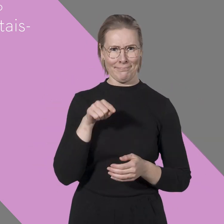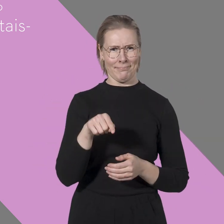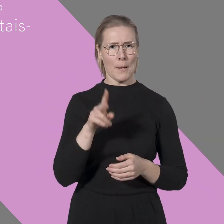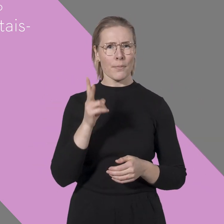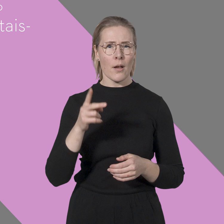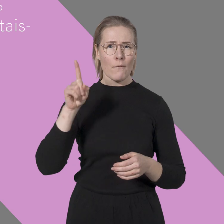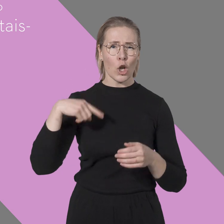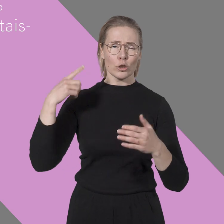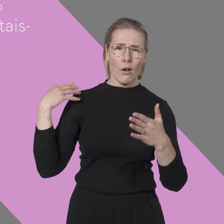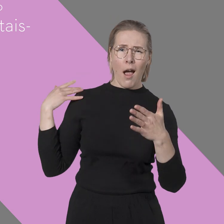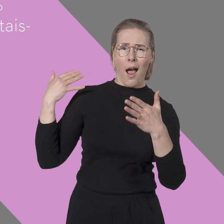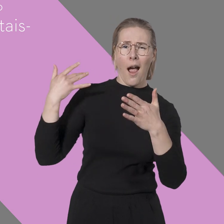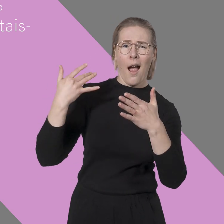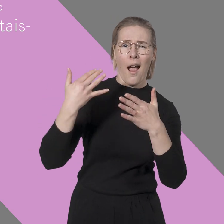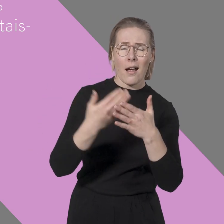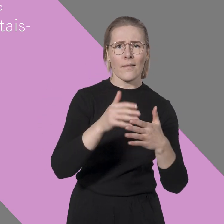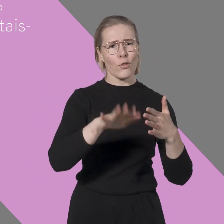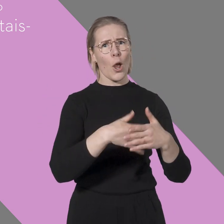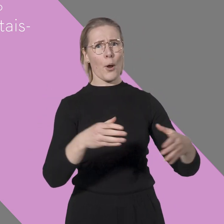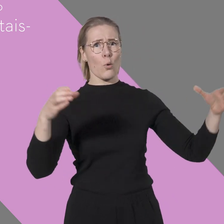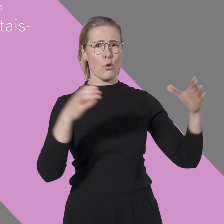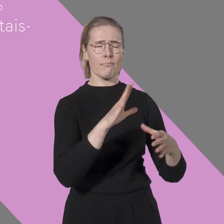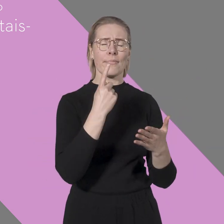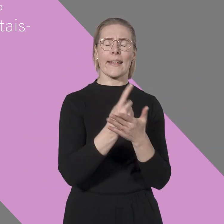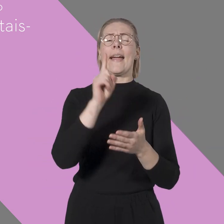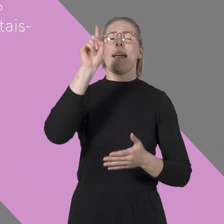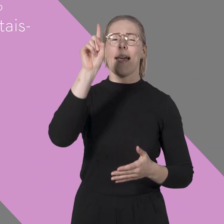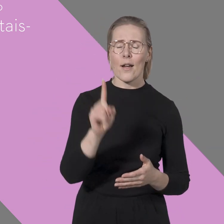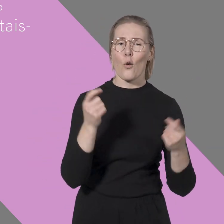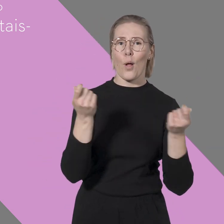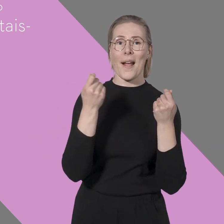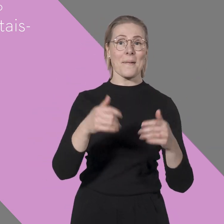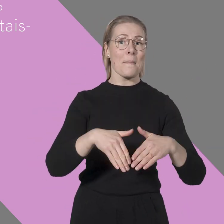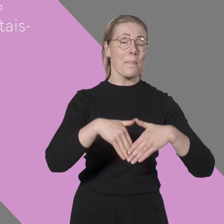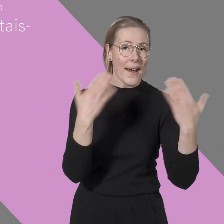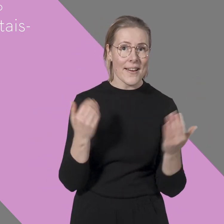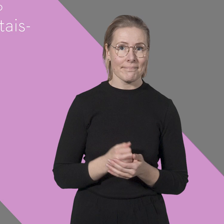ja siitä on tullut vuosien saatossa viittomakielisen yhteisön - tärkein juhlapäivä.